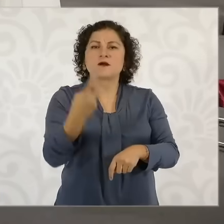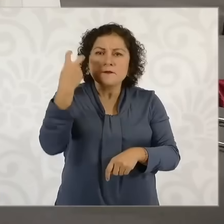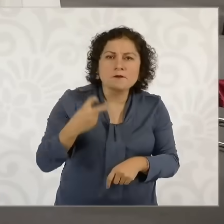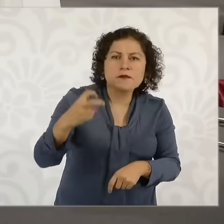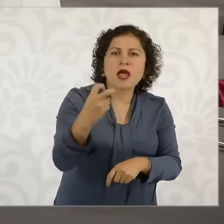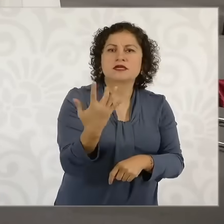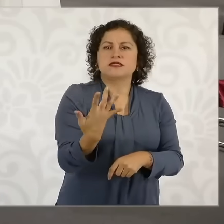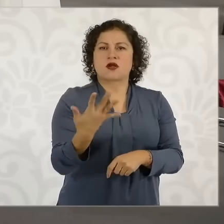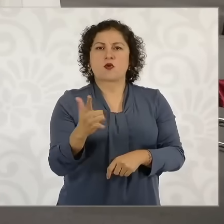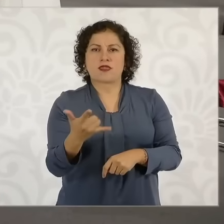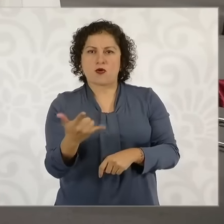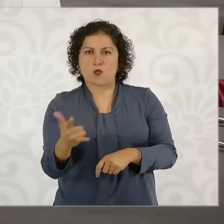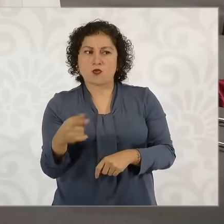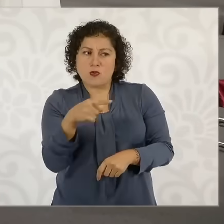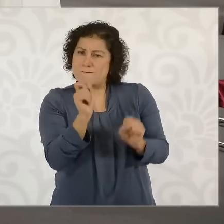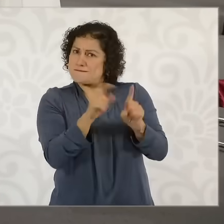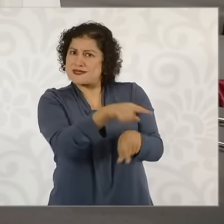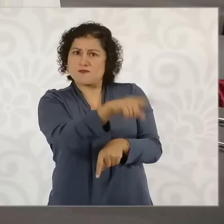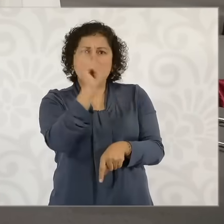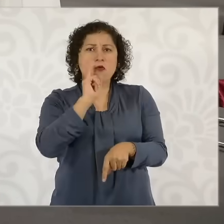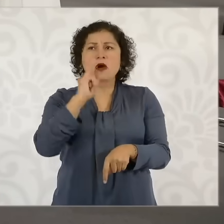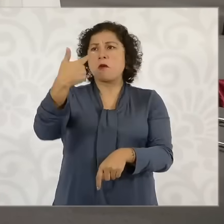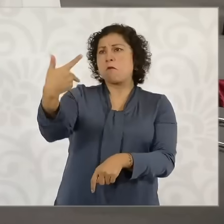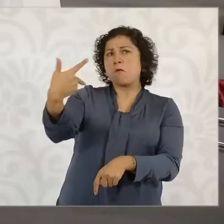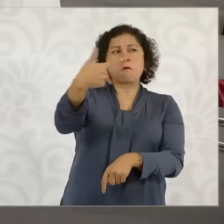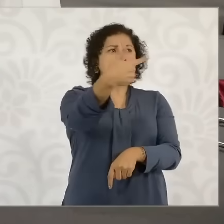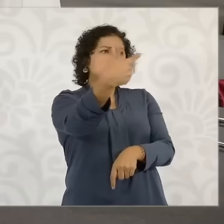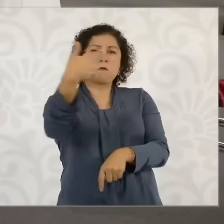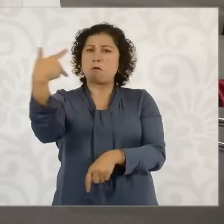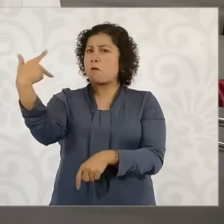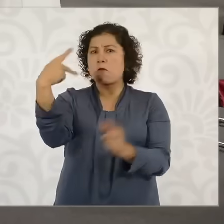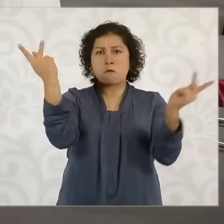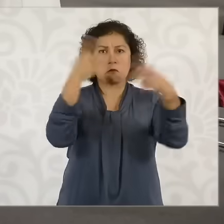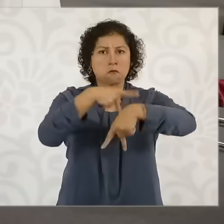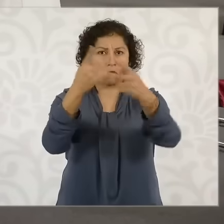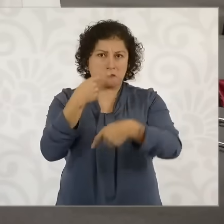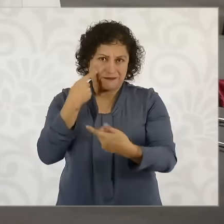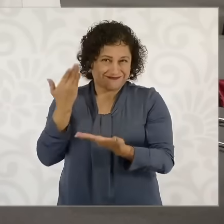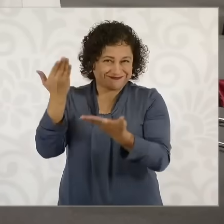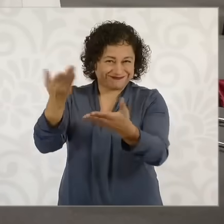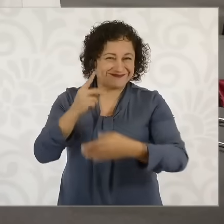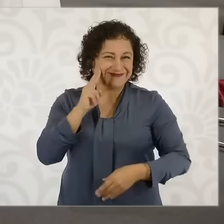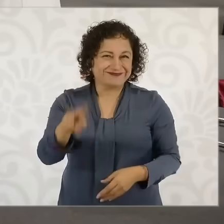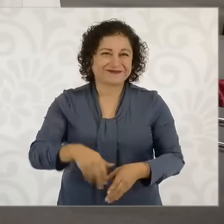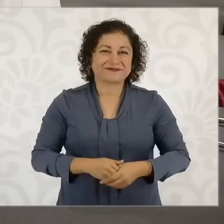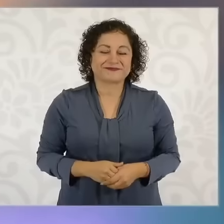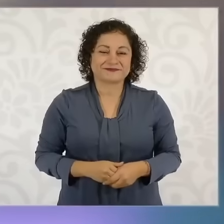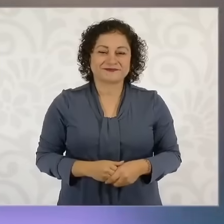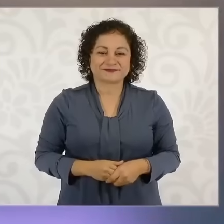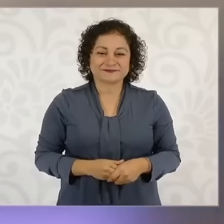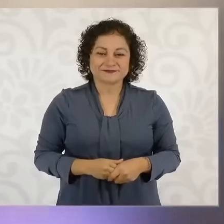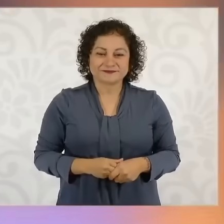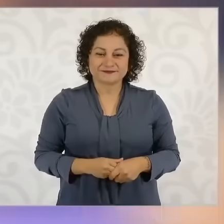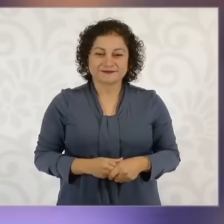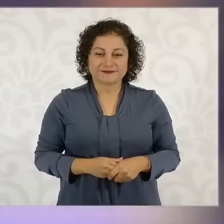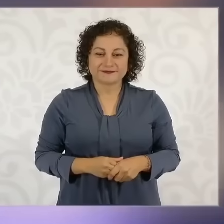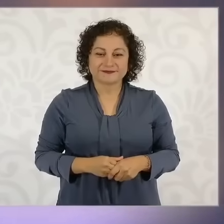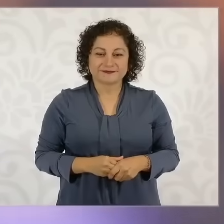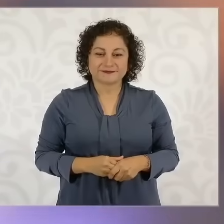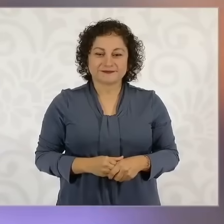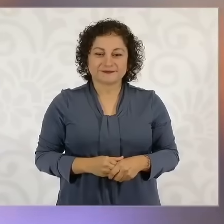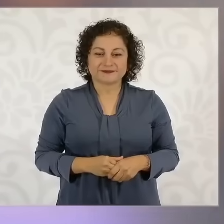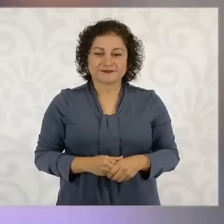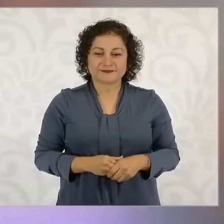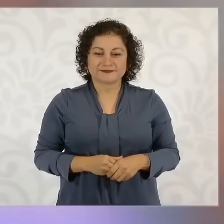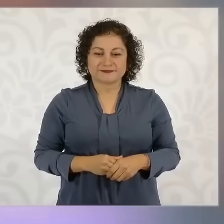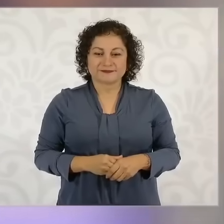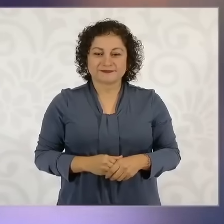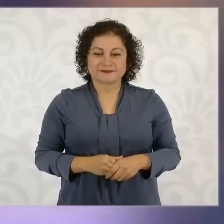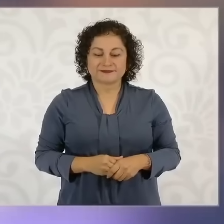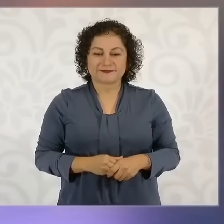hace un video de manera muy sencilla en TikTok. Si me ayuden en la siguiente, por favor, perdón.